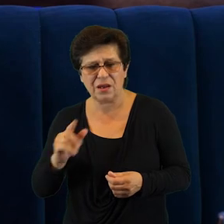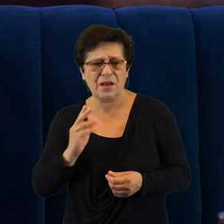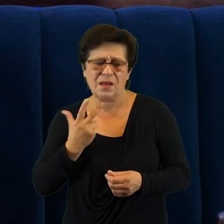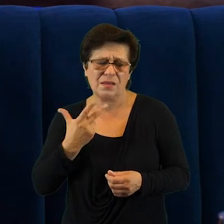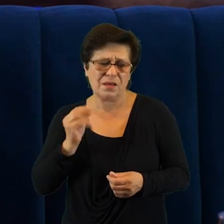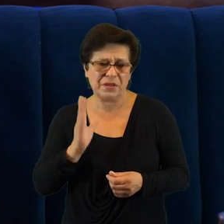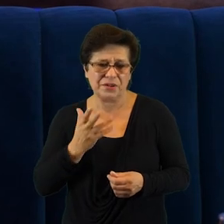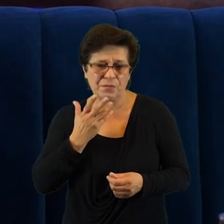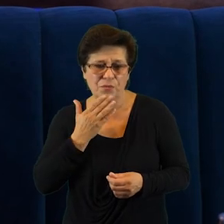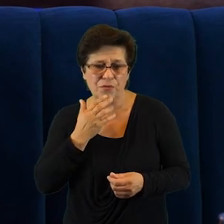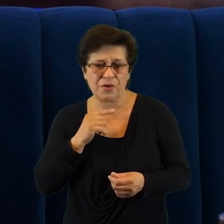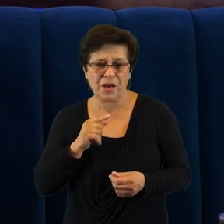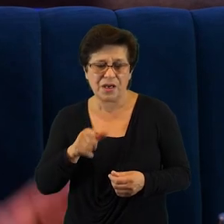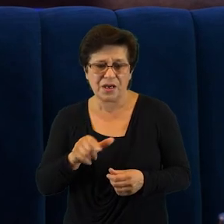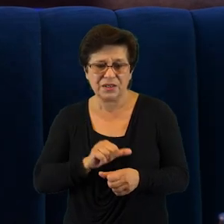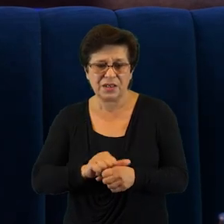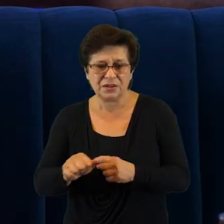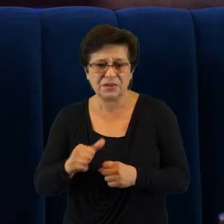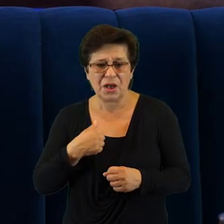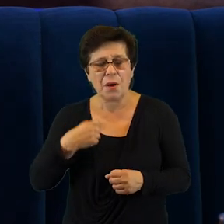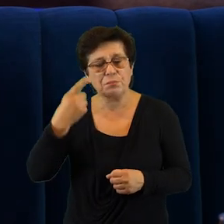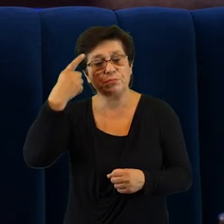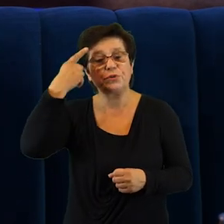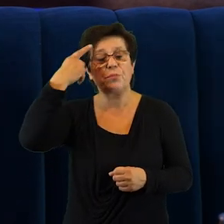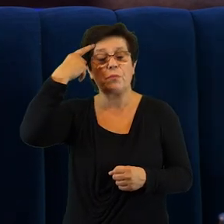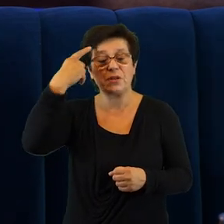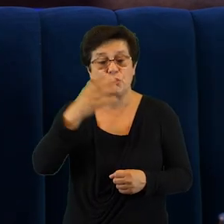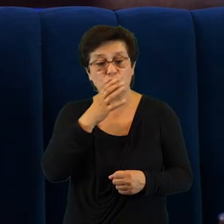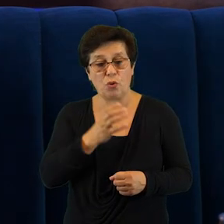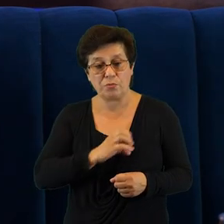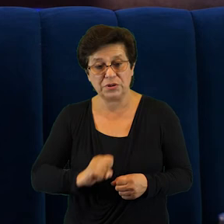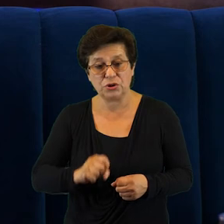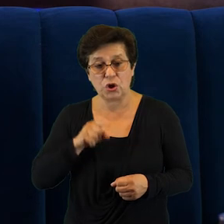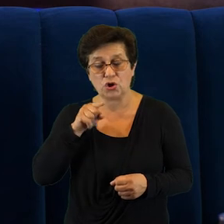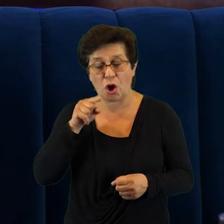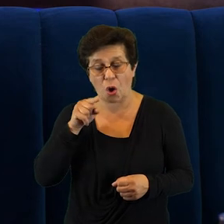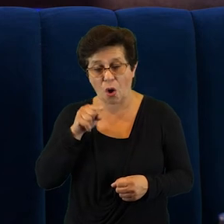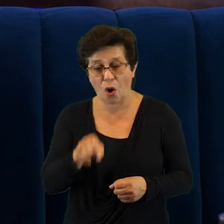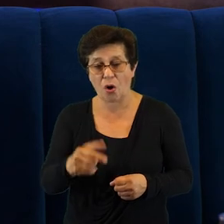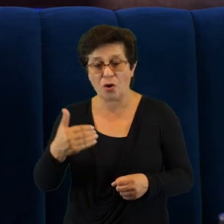ale brzmi tak, przypomina Słonimski, że on był jedynym świadkiem,